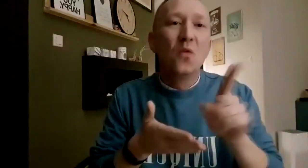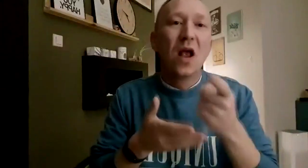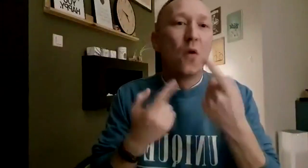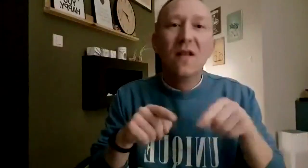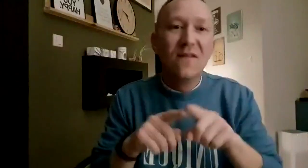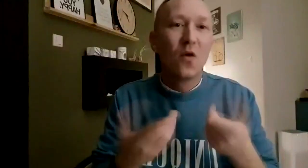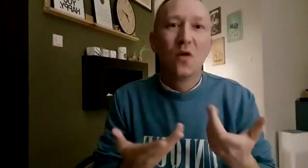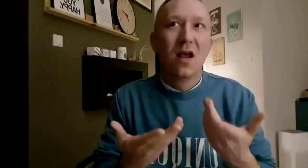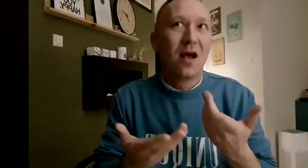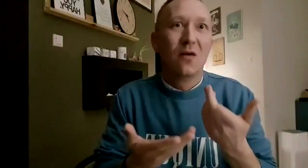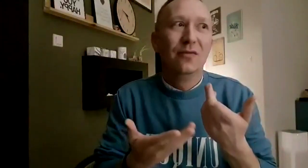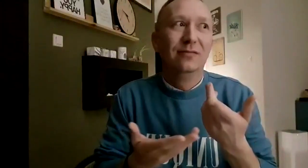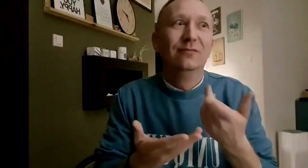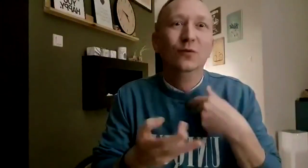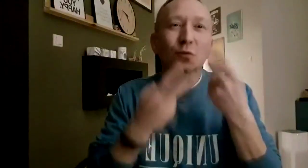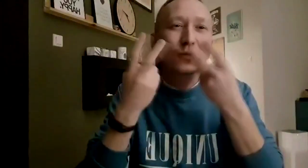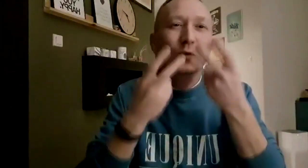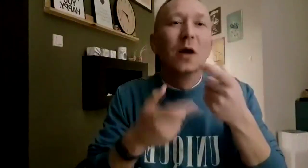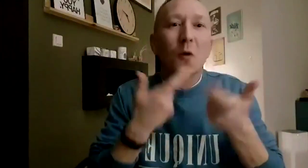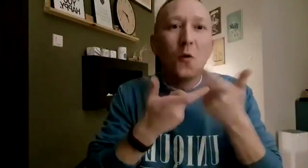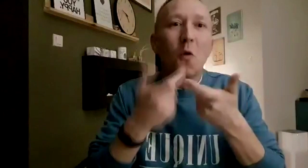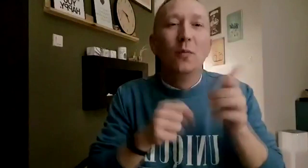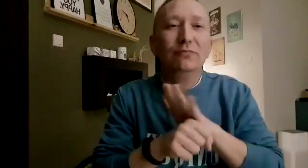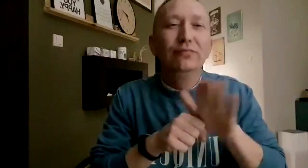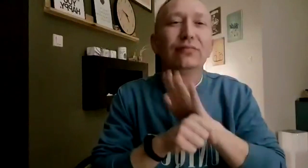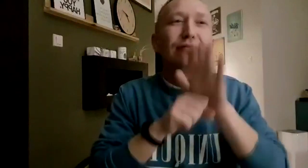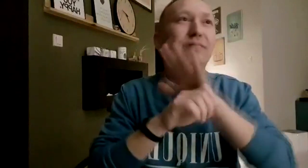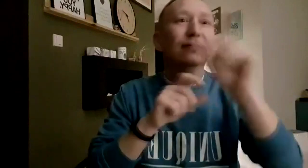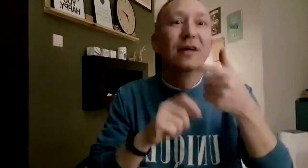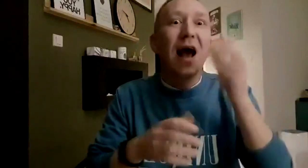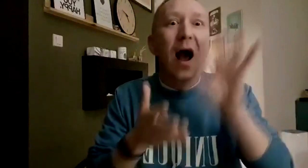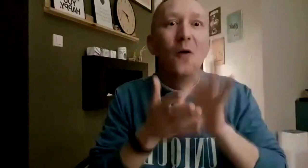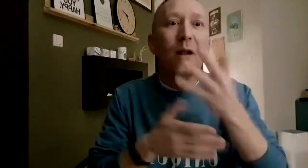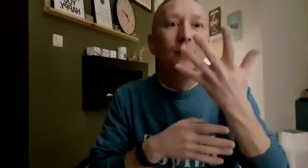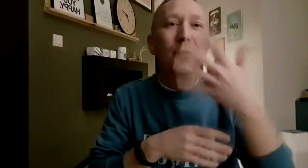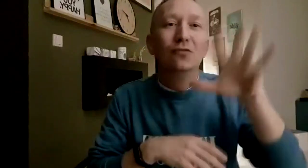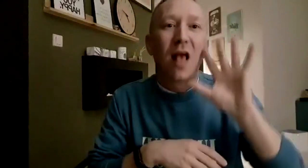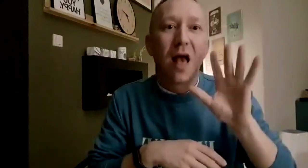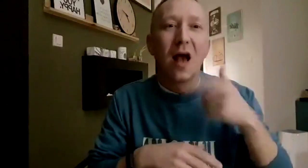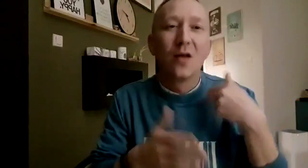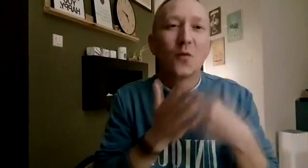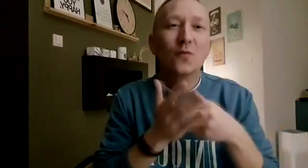których nie wykonałem kiedyś. Nadrabiam te moje zaległości. Tak się składa, że pięć lat temu,